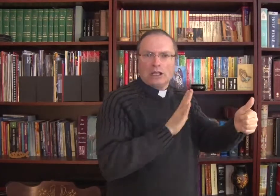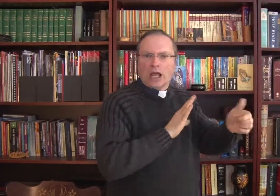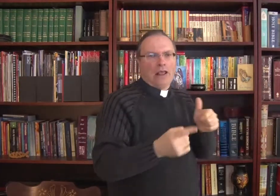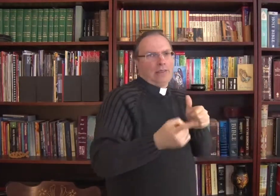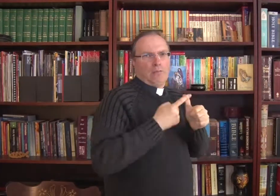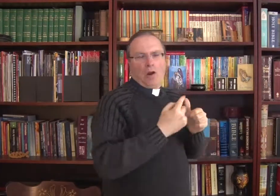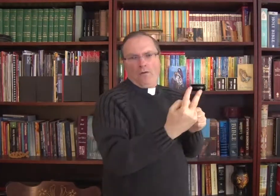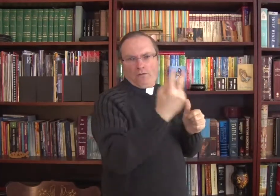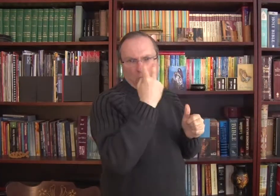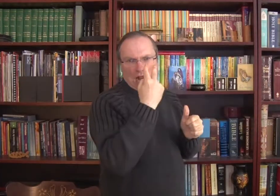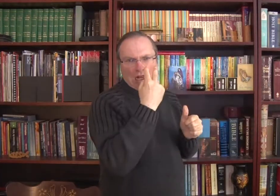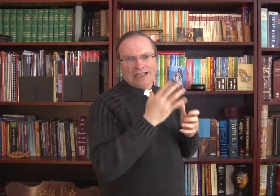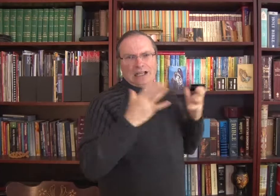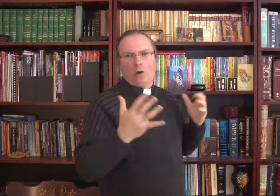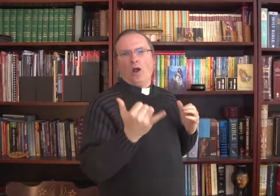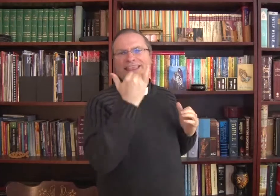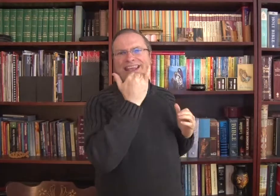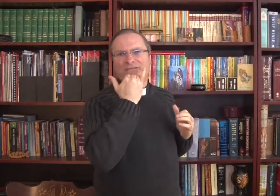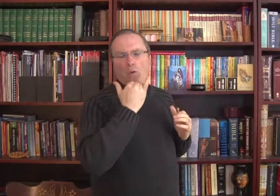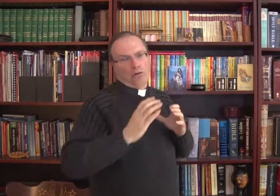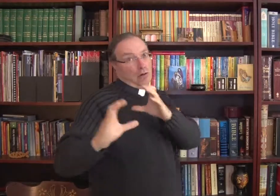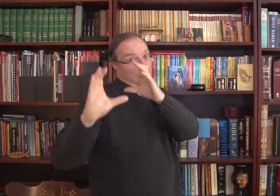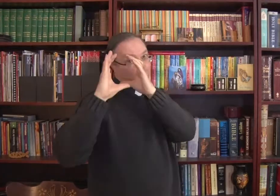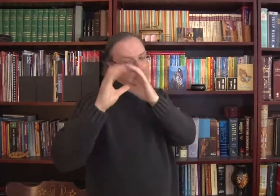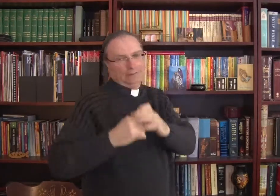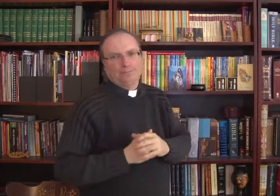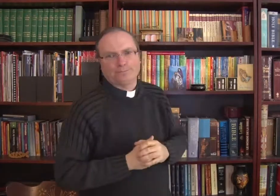sans d’abord voir ses gros défauts (poutre).